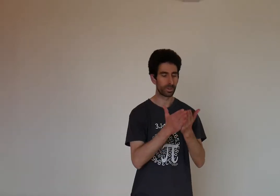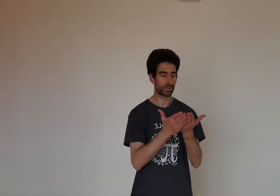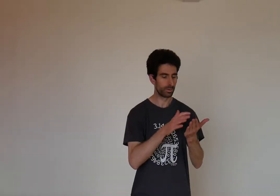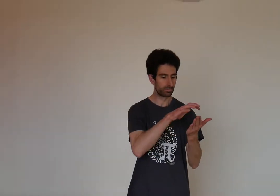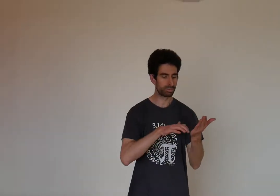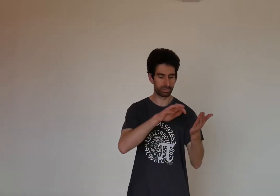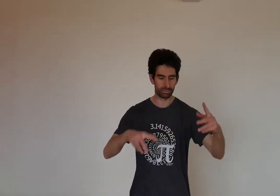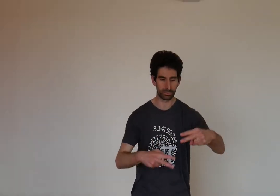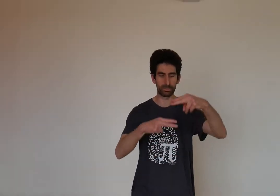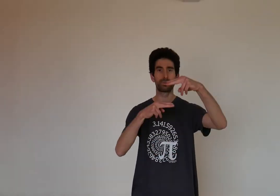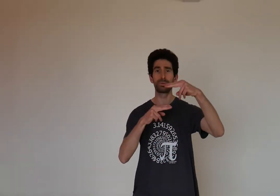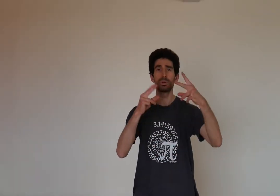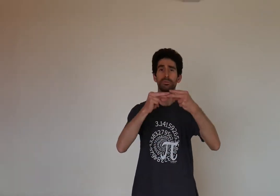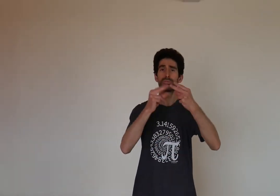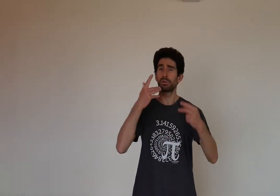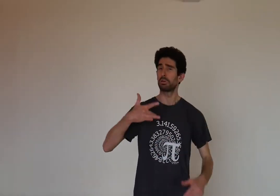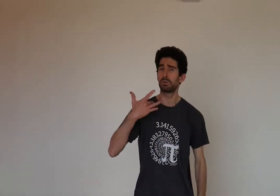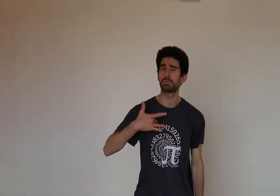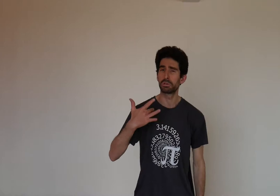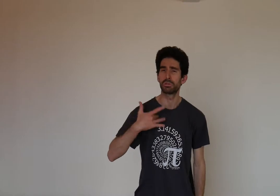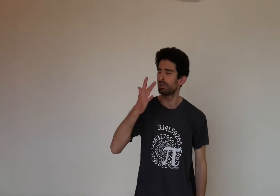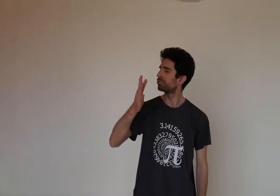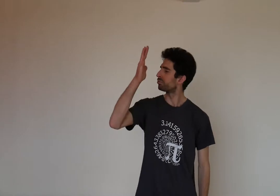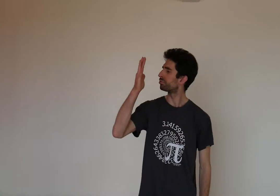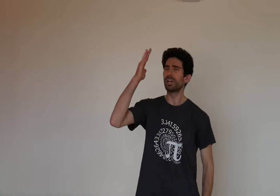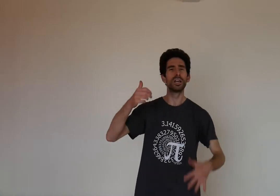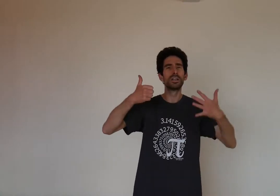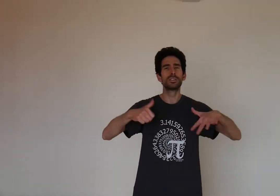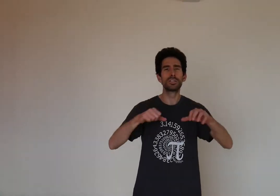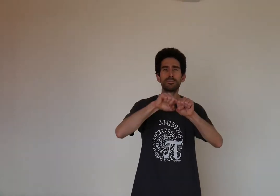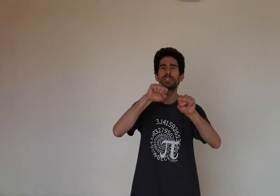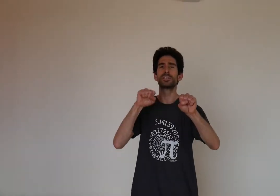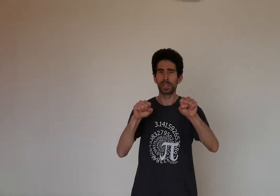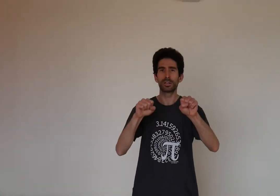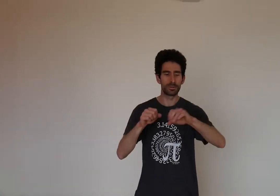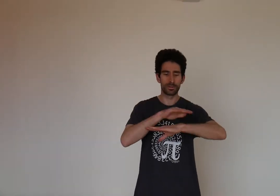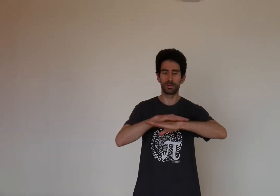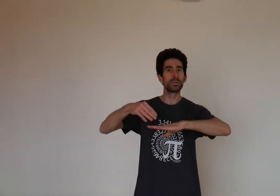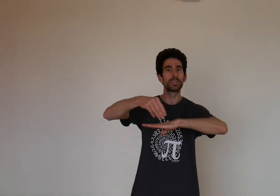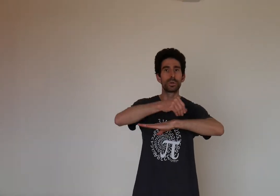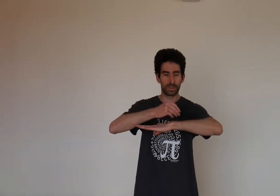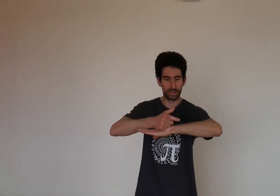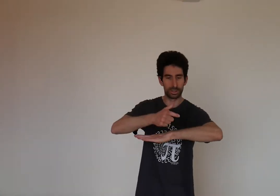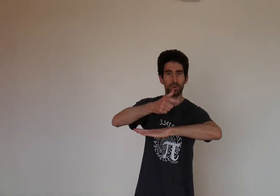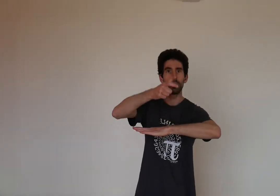Cet extrait du livre est intéressant. Il explique qu'au 16ème siècle il y avait des fosses d'aisance